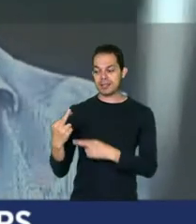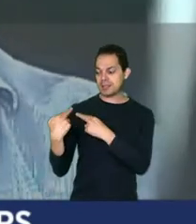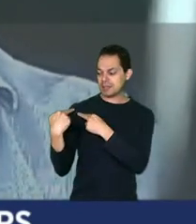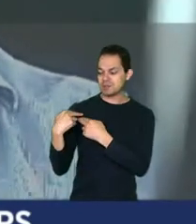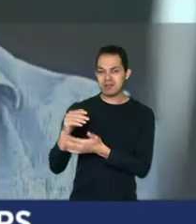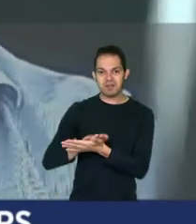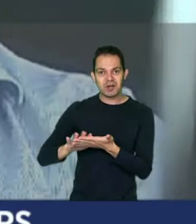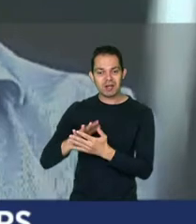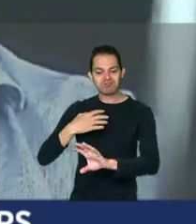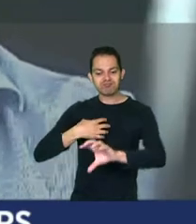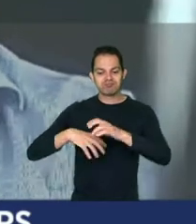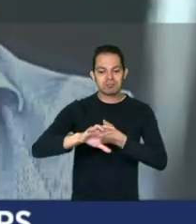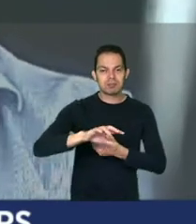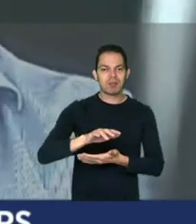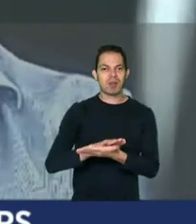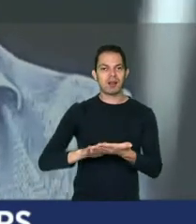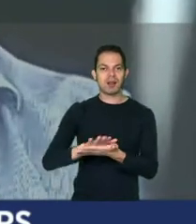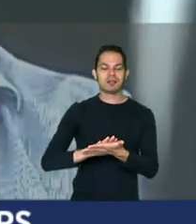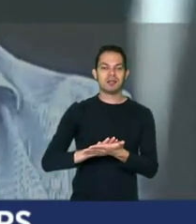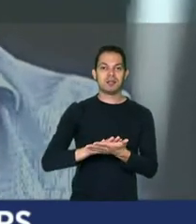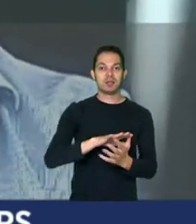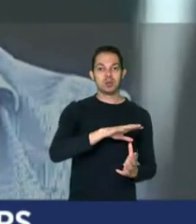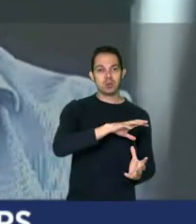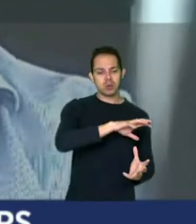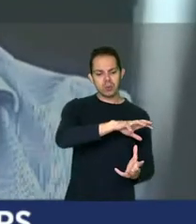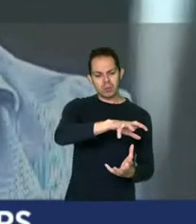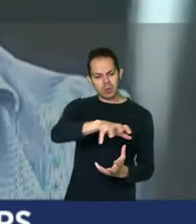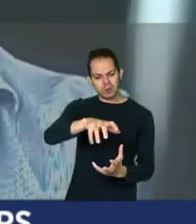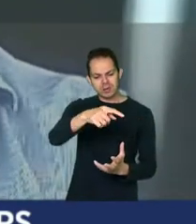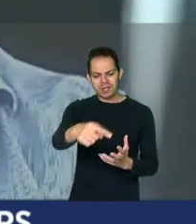INCAPAZ, NEGACIONISTA, PRIVATIVOISTA, IRRESPONSÁVEL E INSENSÍVEL. NO MUNDO INTEIRO GOVERNOS ENTENDERAM